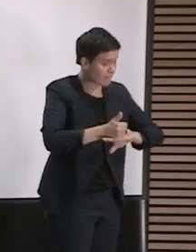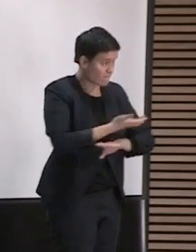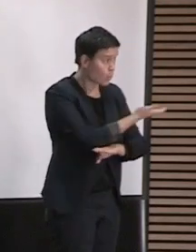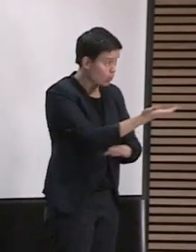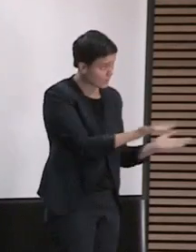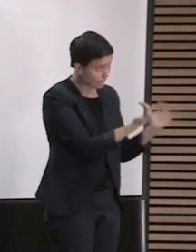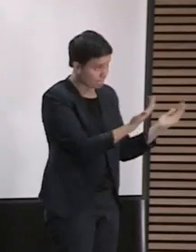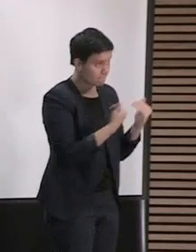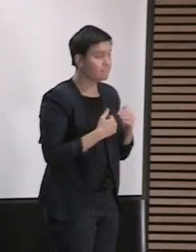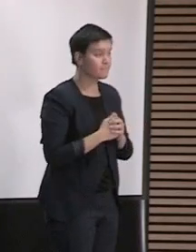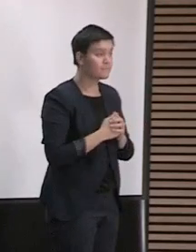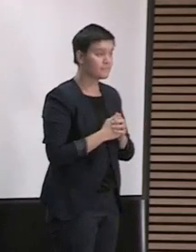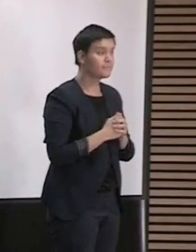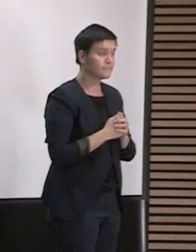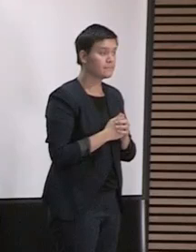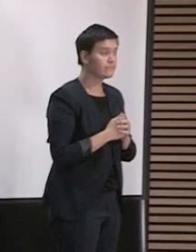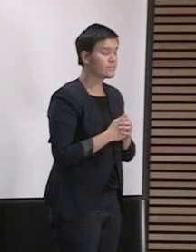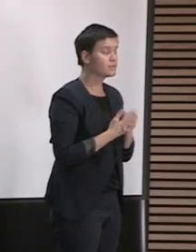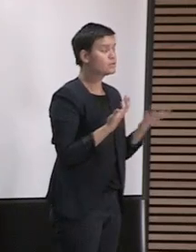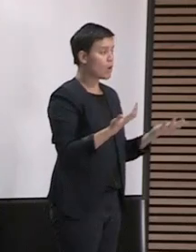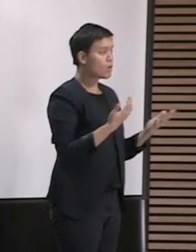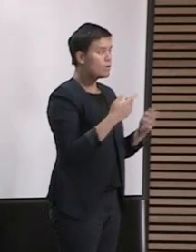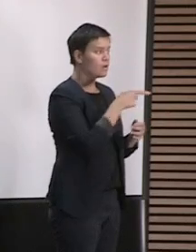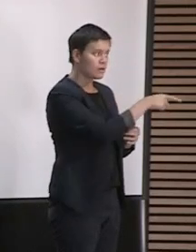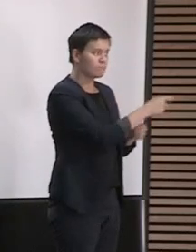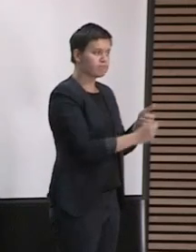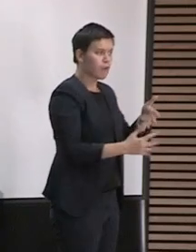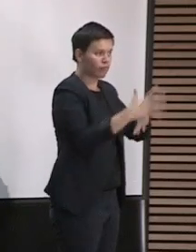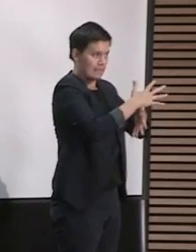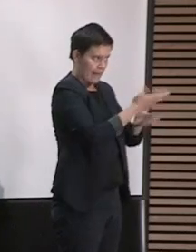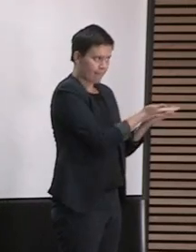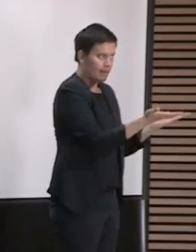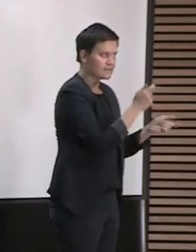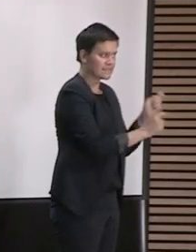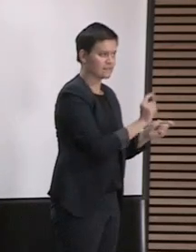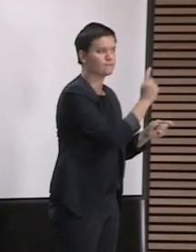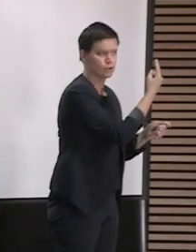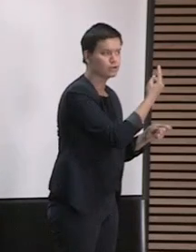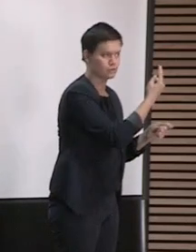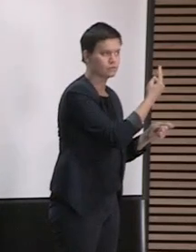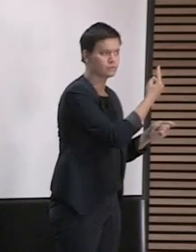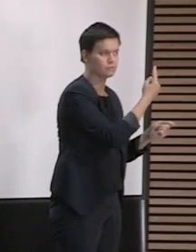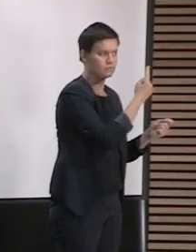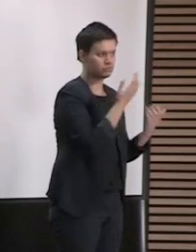maha o ngaihana pop-up kua oti te korero mo a raatau ka taea e